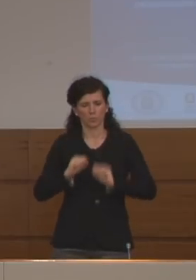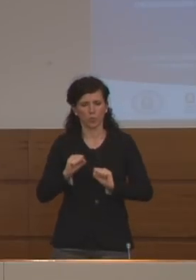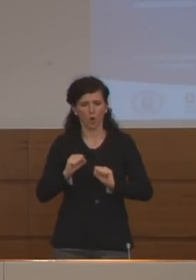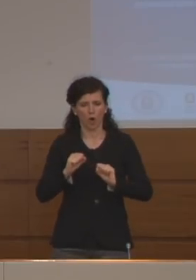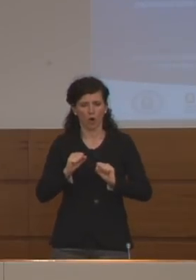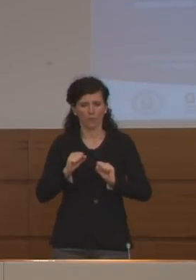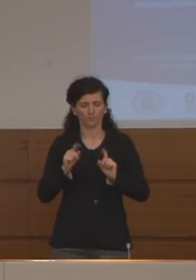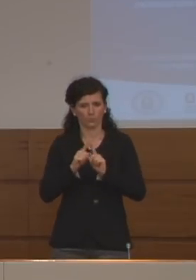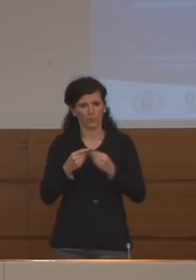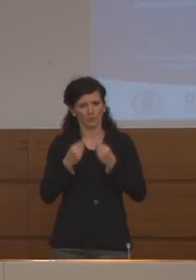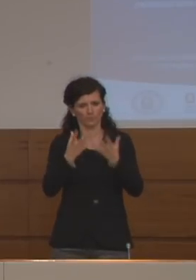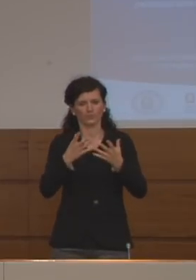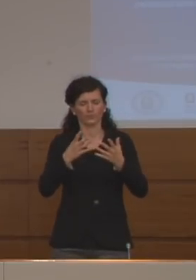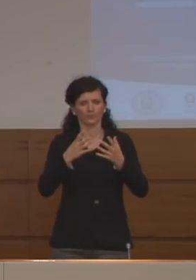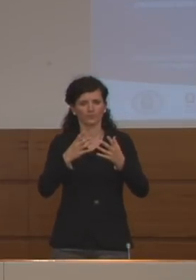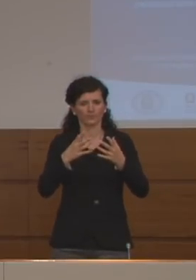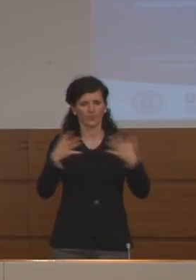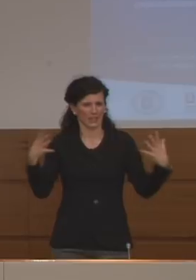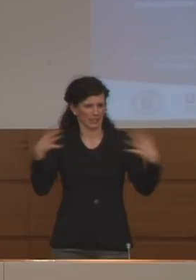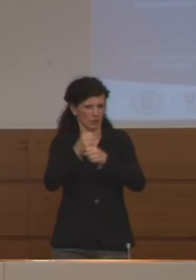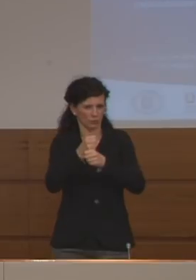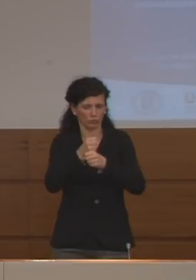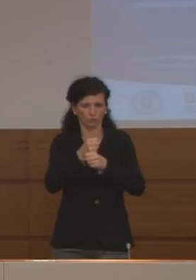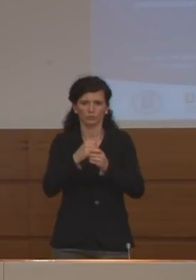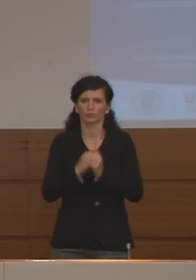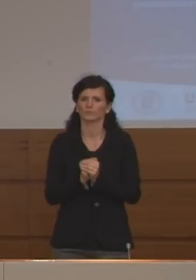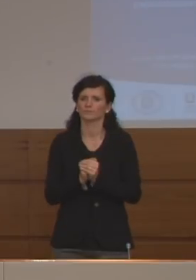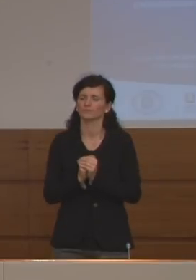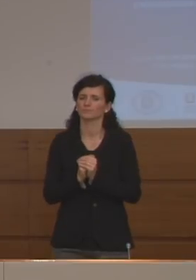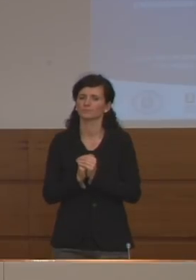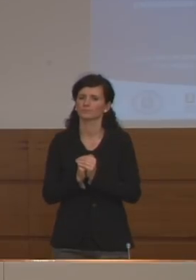Gli assistenti di poltrona negli studi